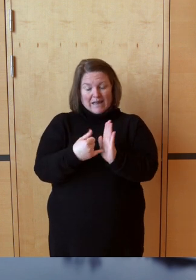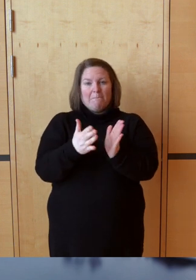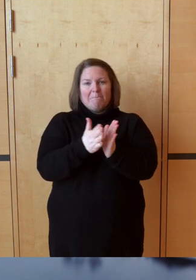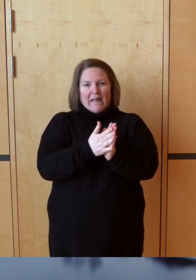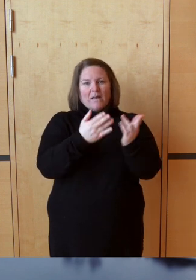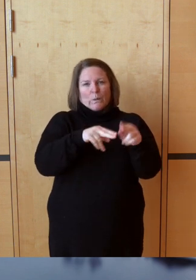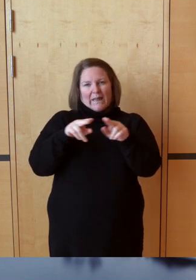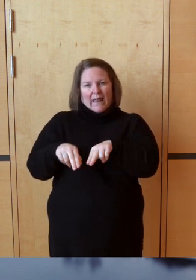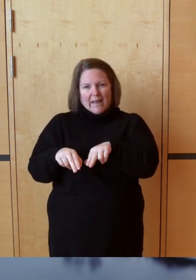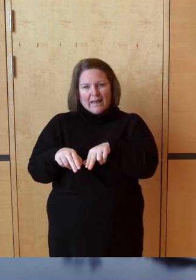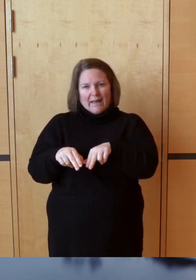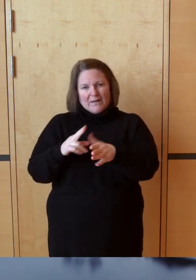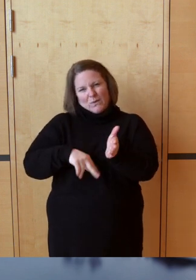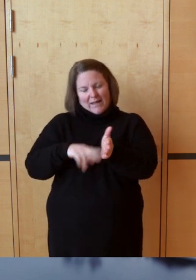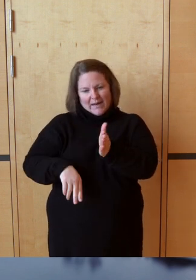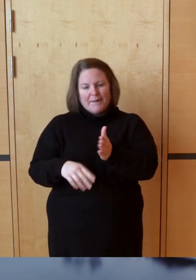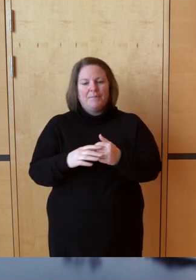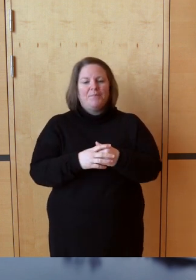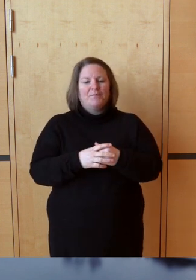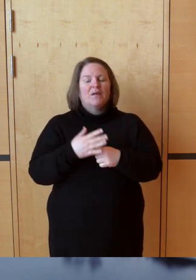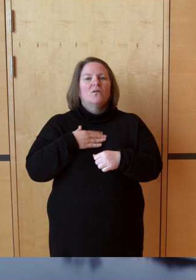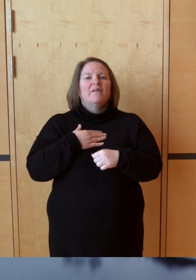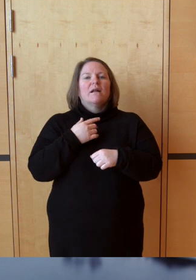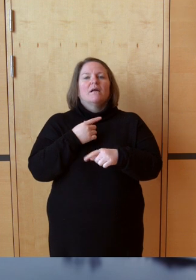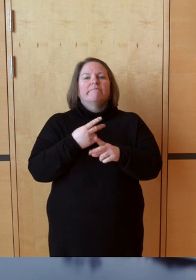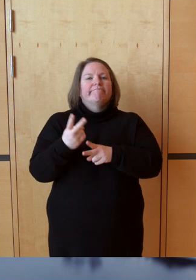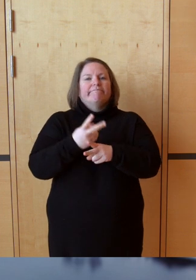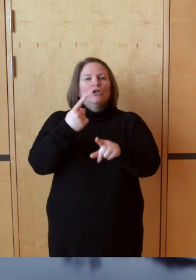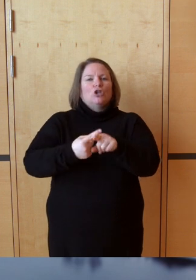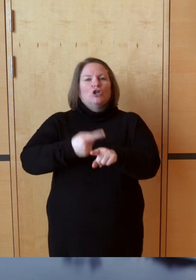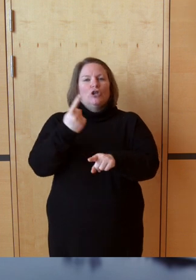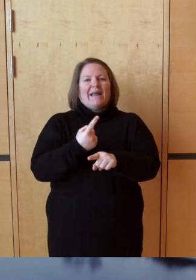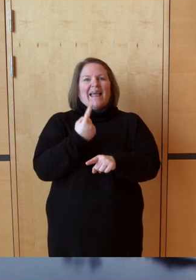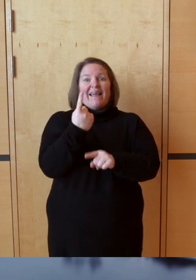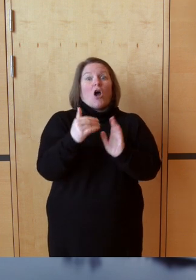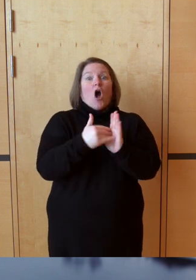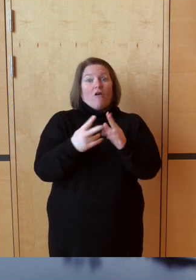Det betyder att andra förslag så vill vi förtydliga Genom punkten kring det här med